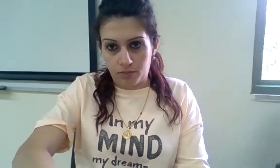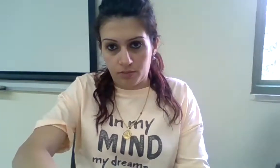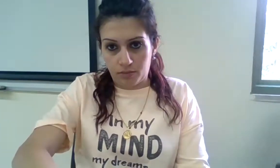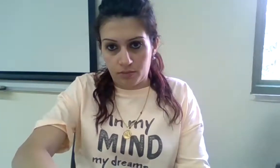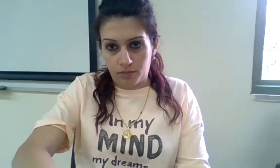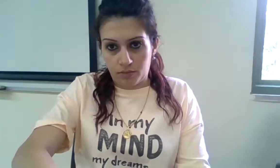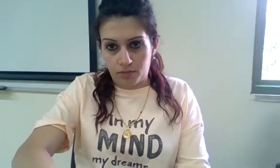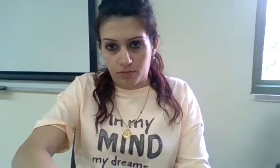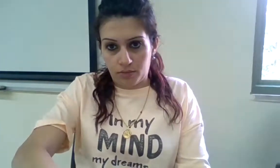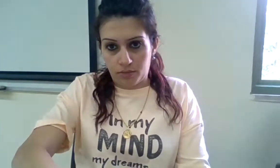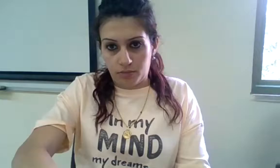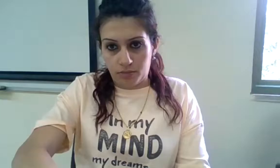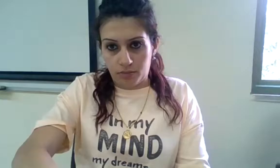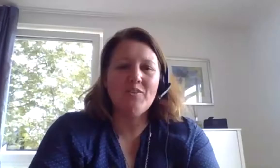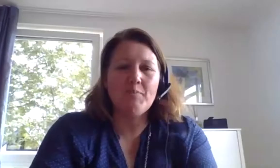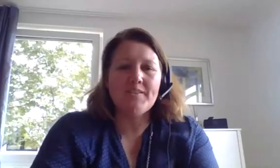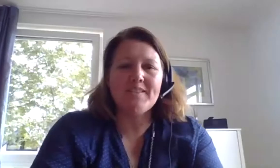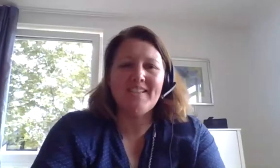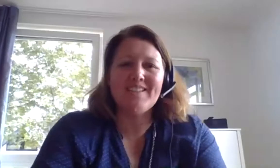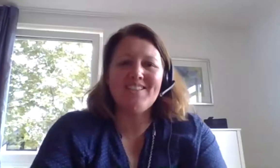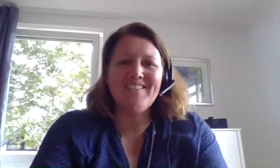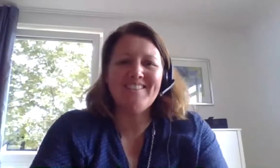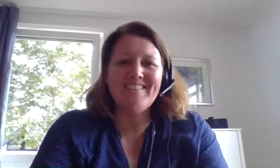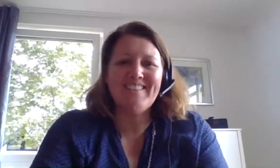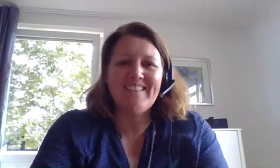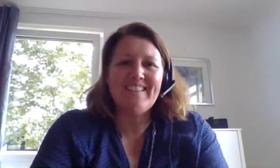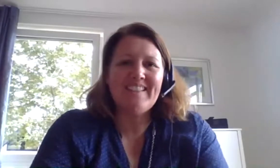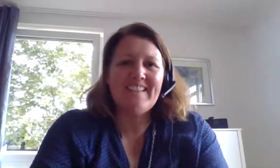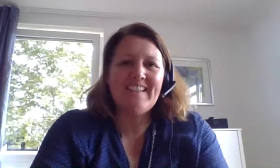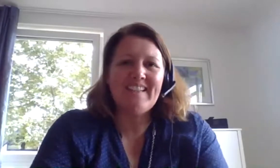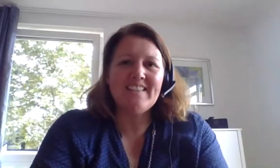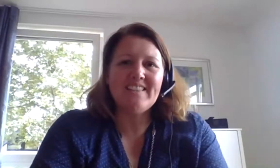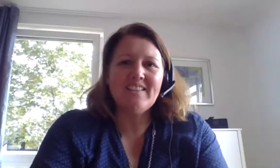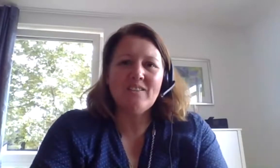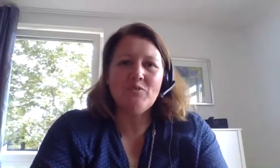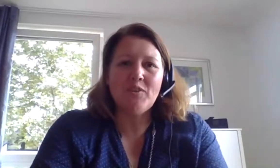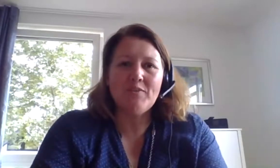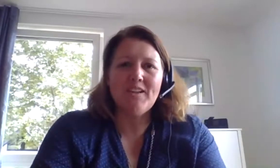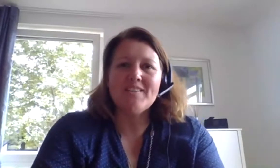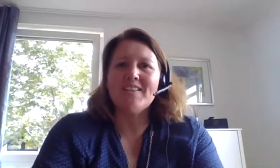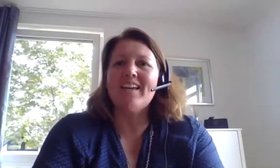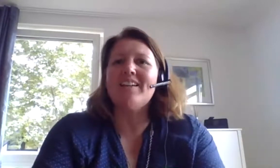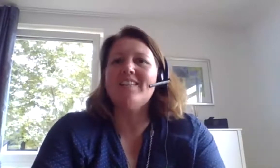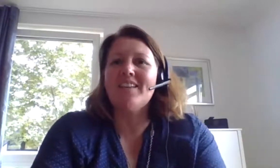شكرا د. موسى على هذا العرض التقديمي ولتذكرينا مرة أخرى